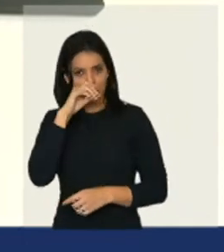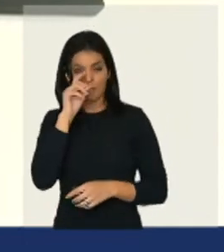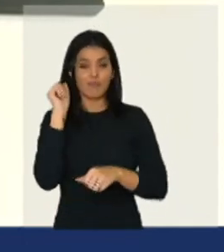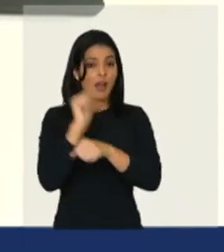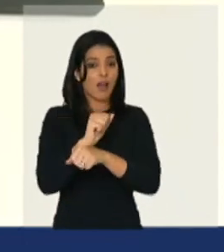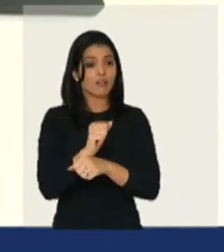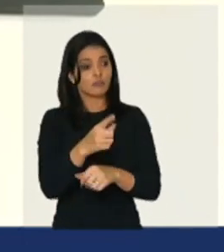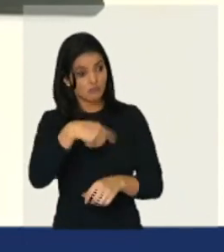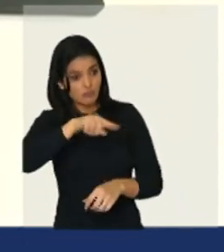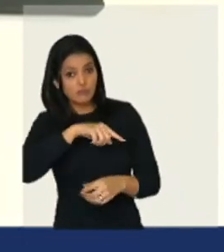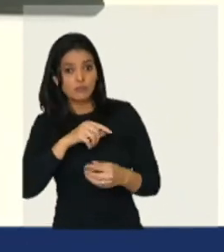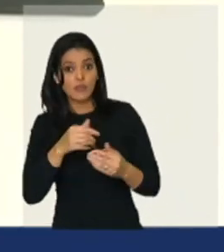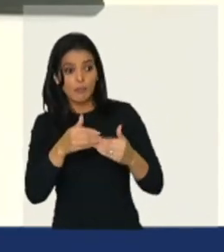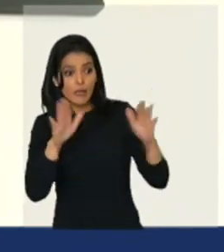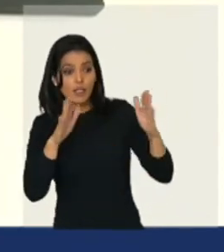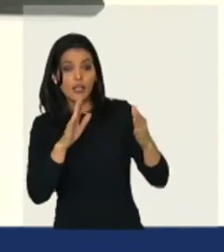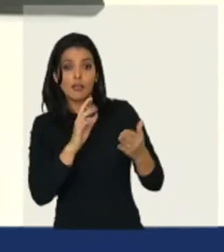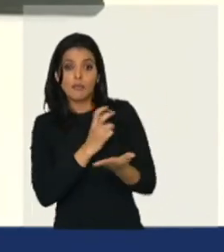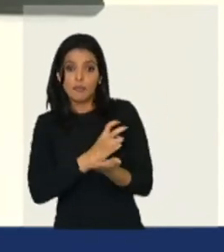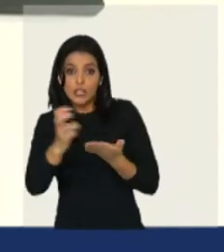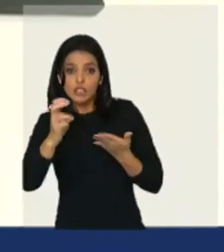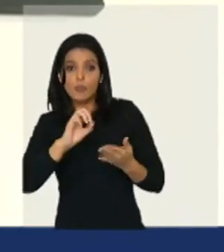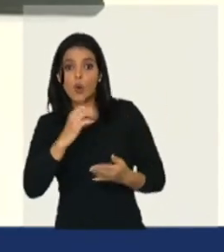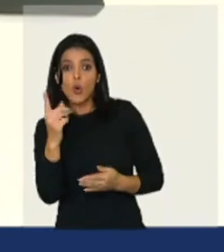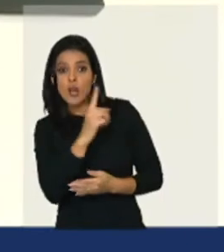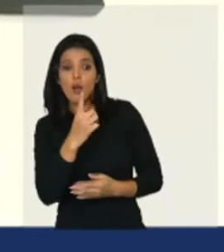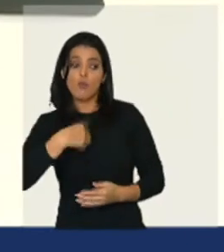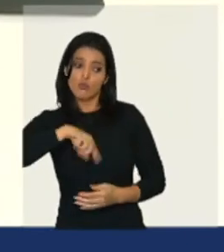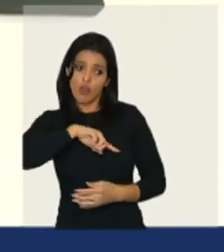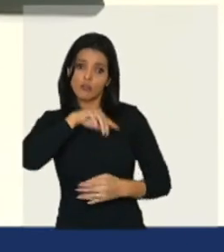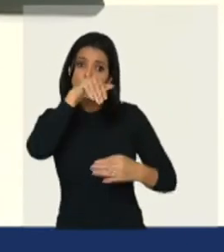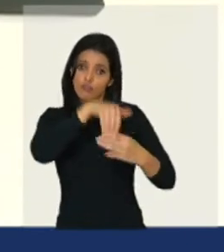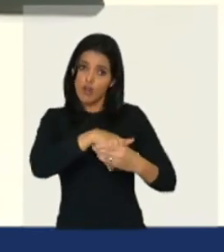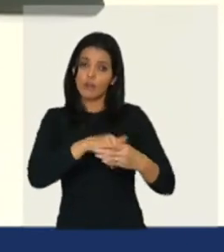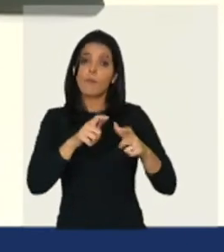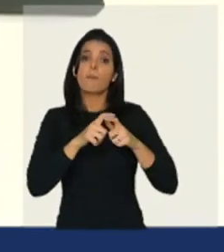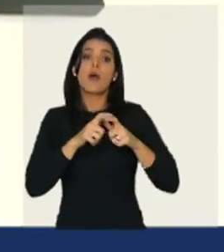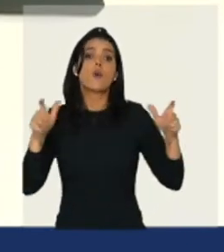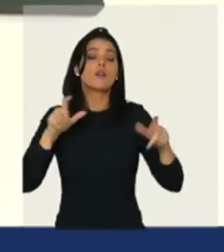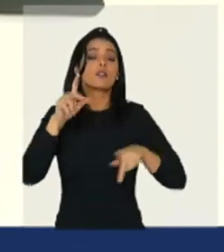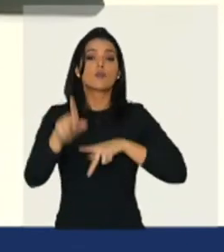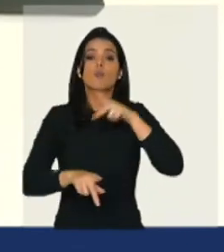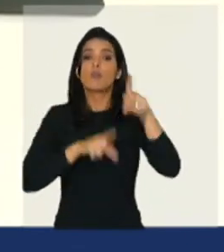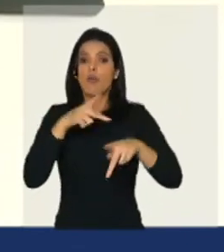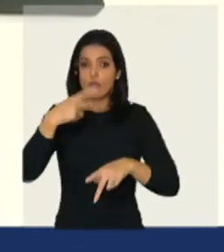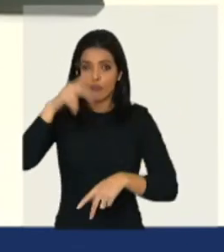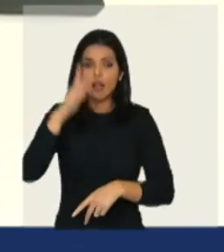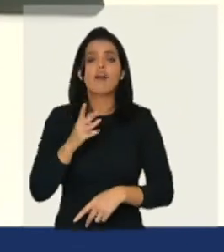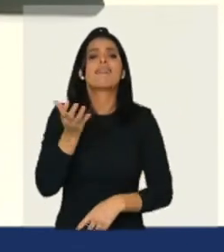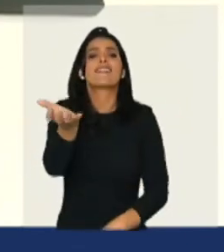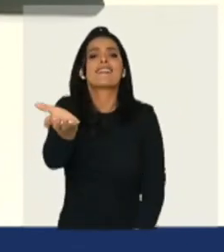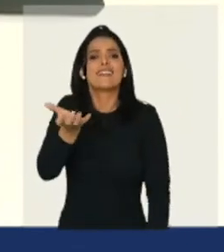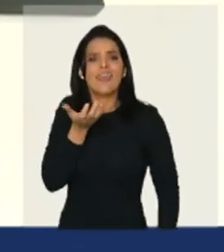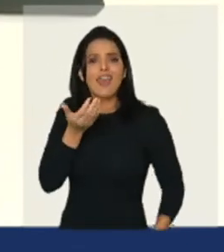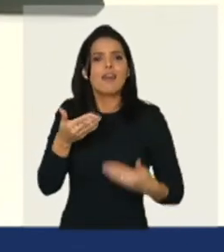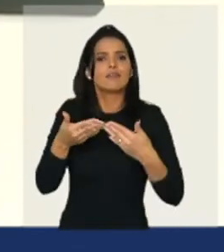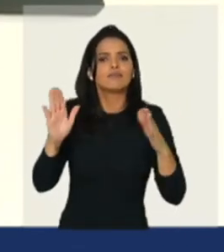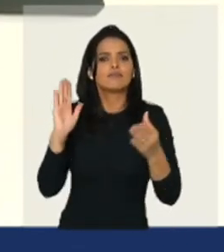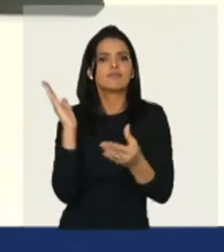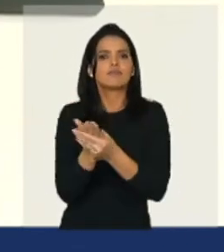PLENÁRIO A DECISÃO SOBRE ABRIR OU NÃO O PROCESSO DE IMPEACHMENT, A AMPLA MAIORIA DO POVO BRASILEIRO, QUER ABERTURA DO PROCESSO DE IMPEACHMENT, E PEÇO 30